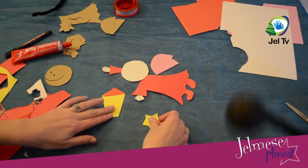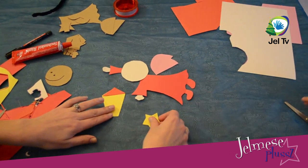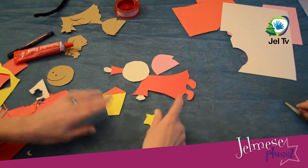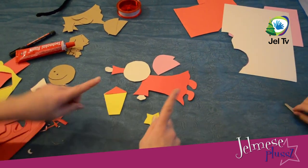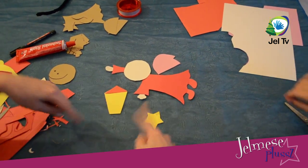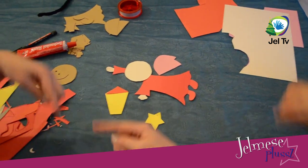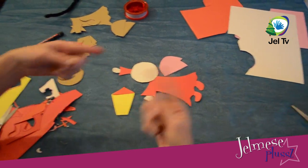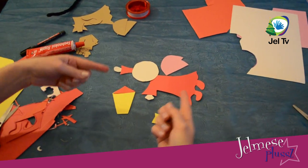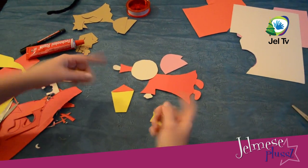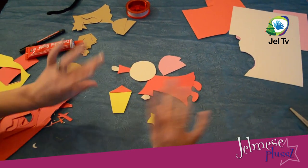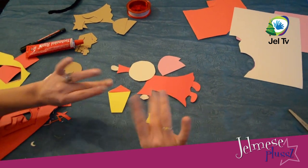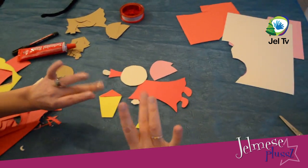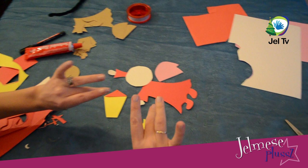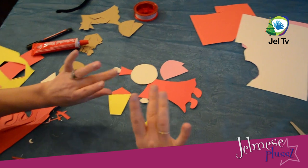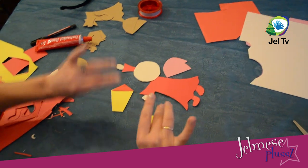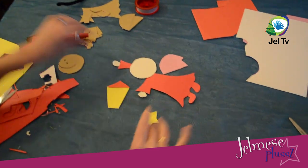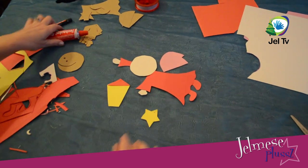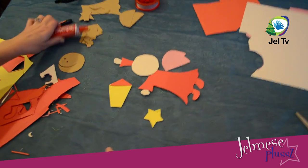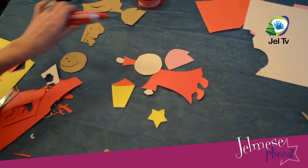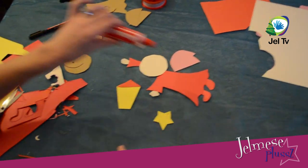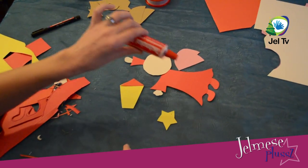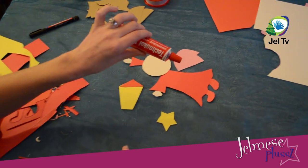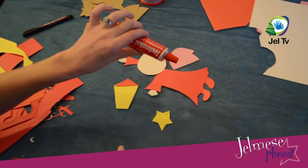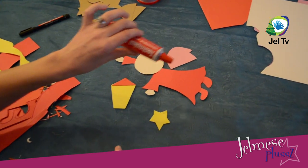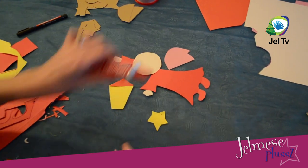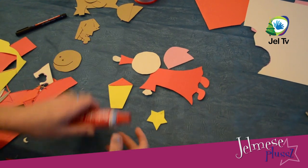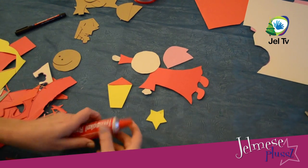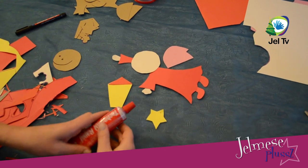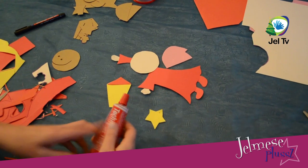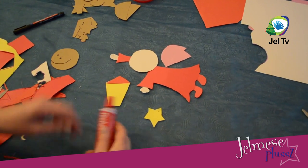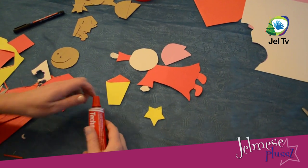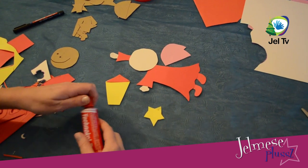Utána ragasztani.